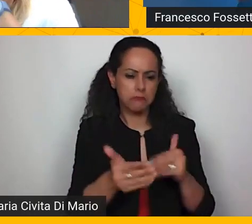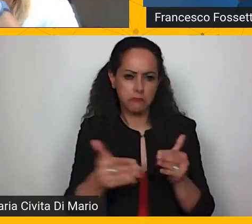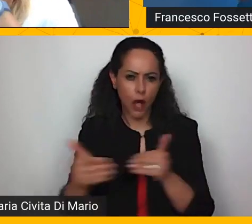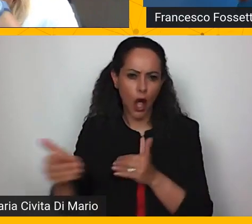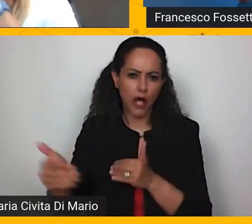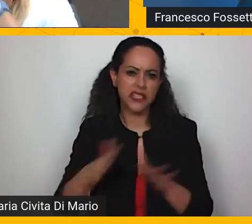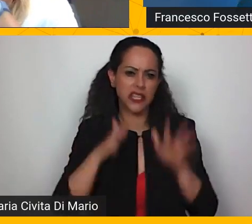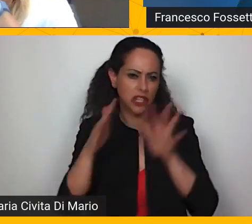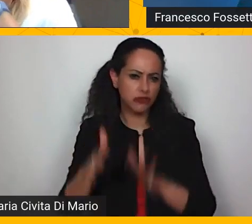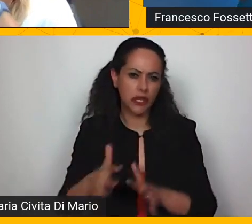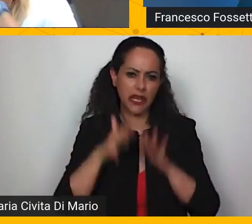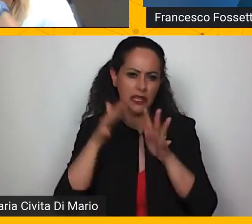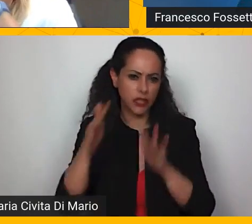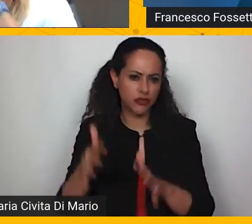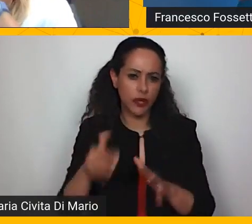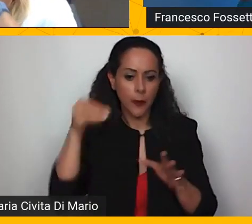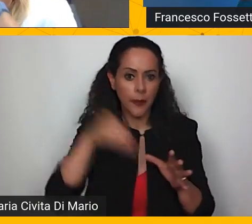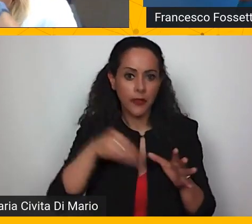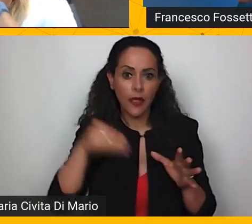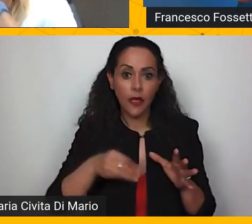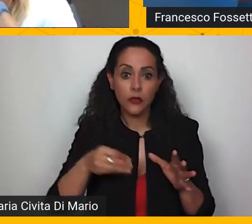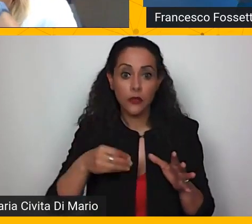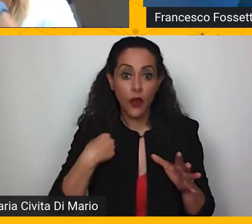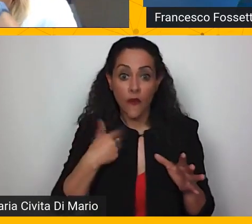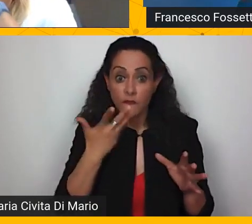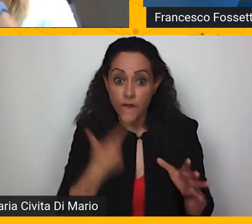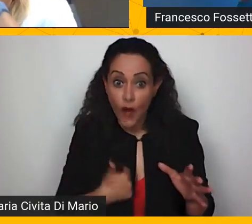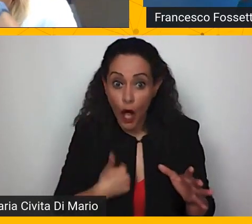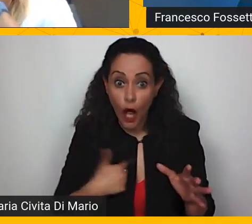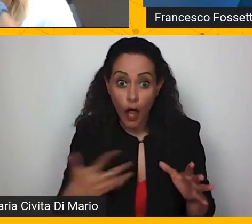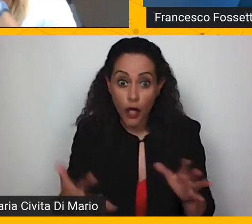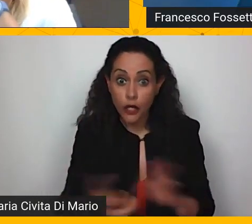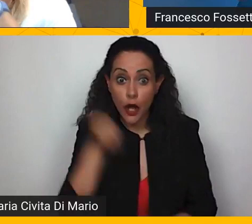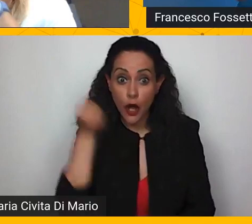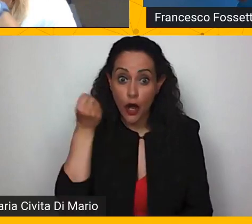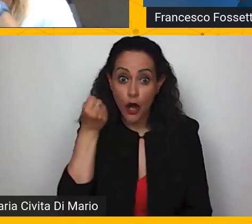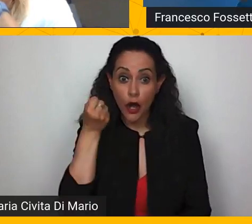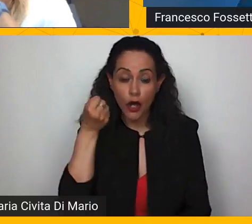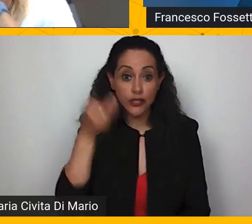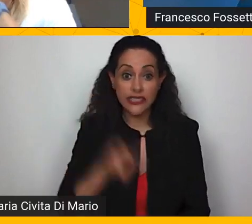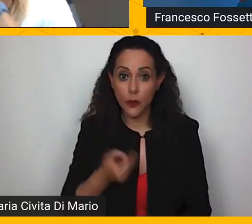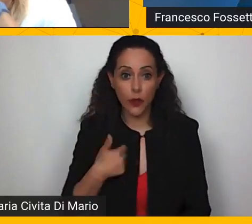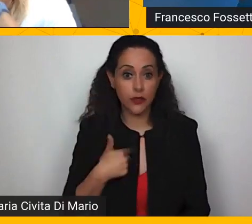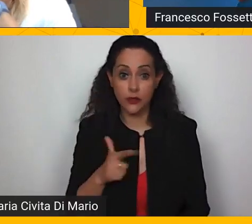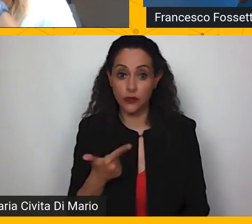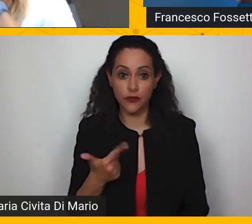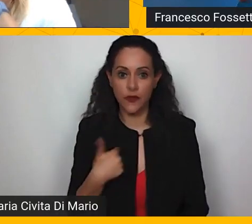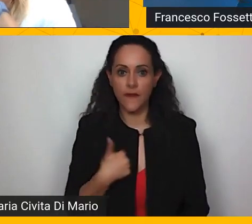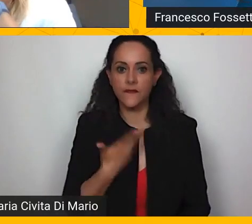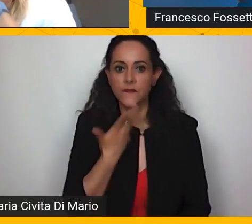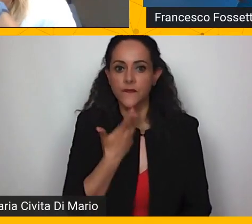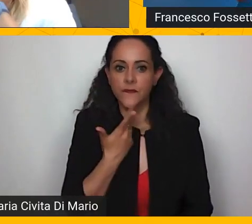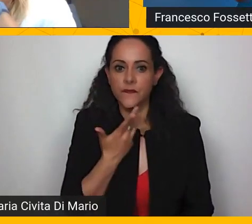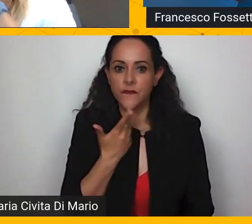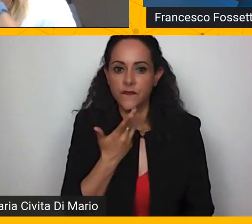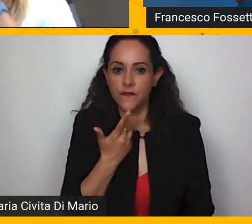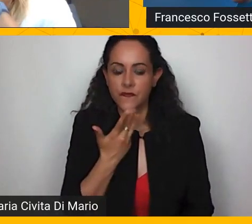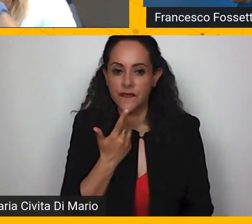decine di queste look box senza avere certezza di trovare quello che si vuole e di nuovo lì c'è proprio